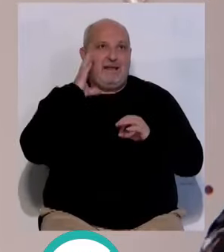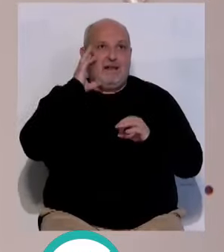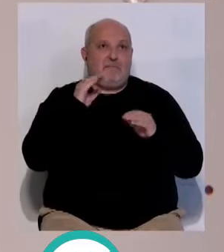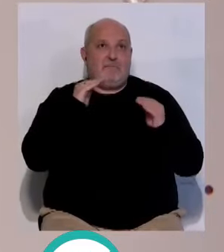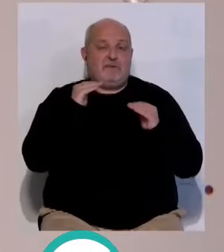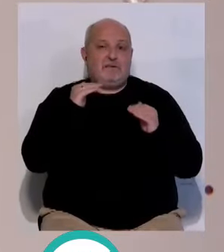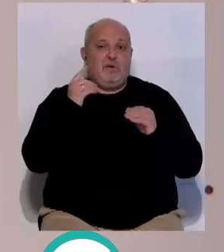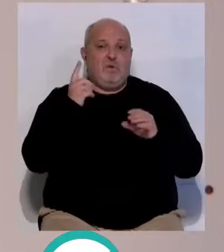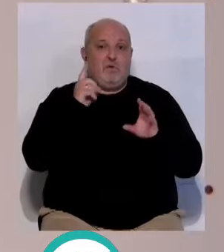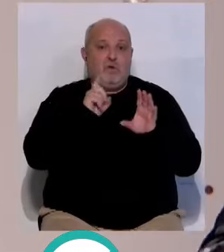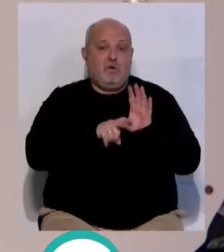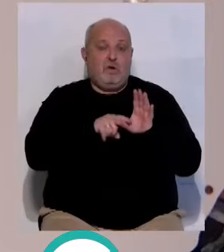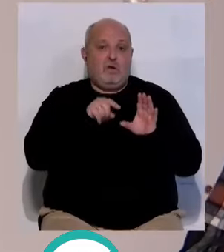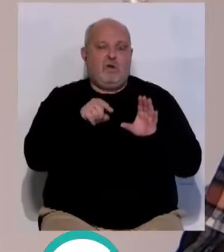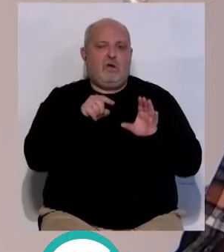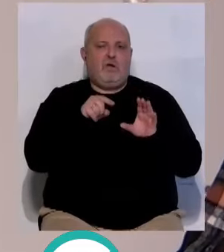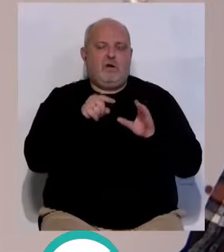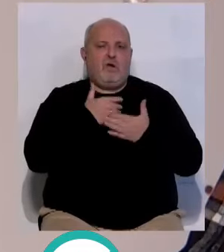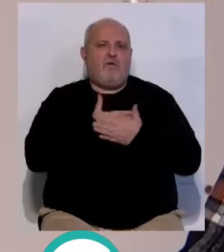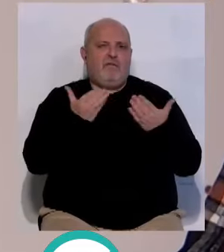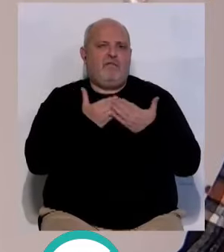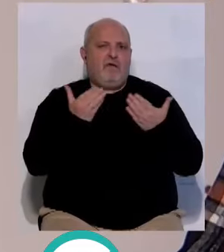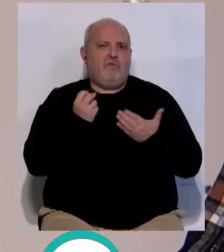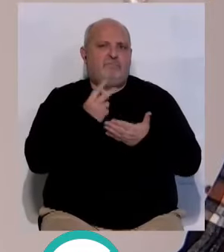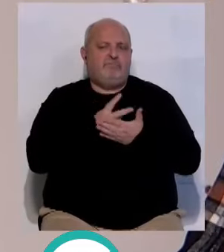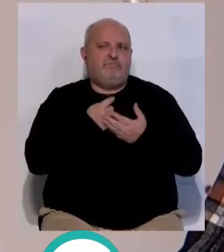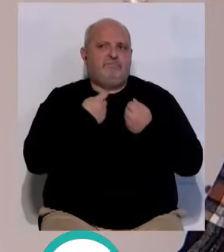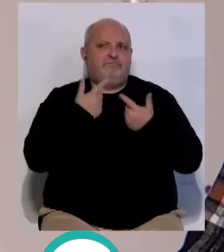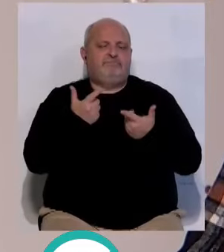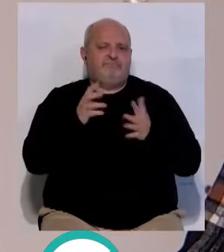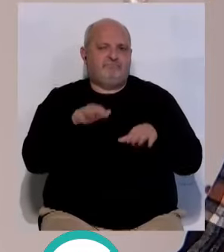el que meta una eh va a [ __ ] confianza y va a poder aportar al Cádiz lo que lo que lo que